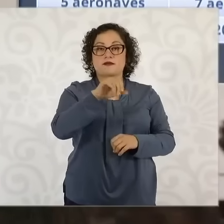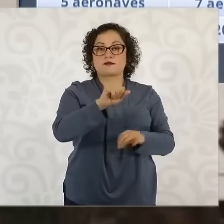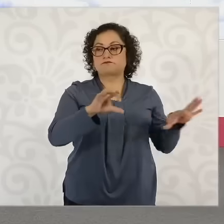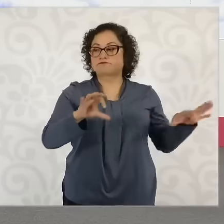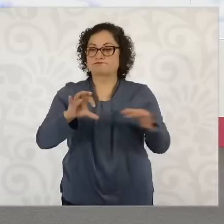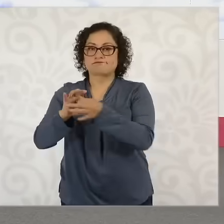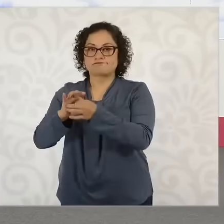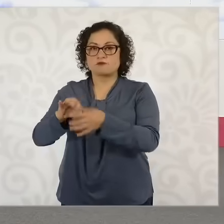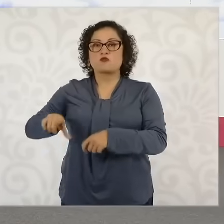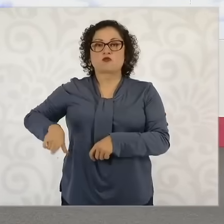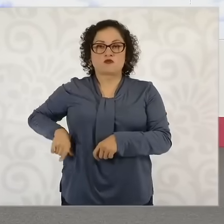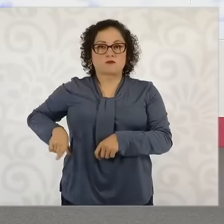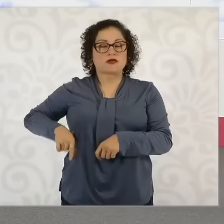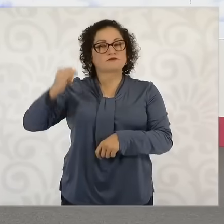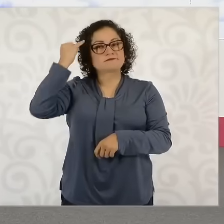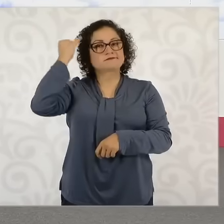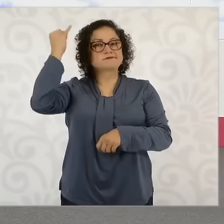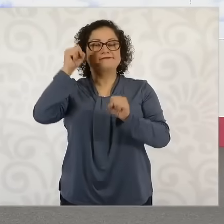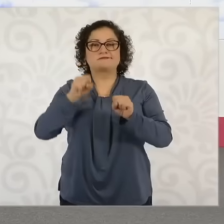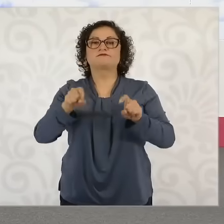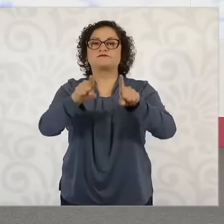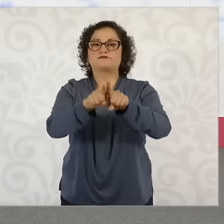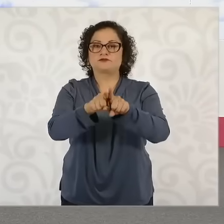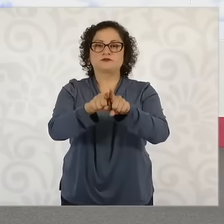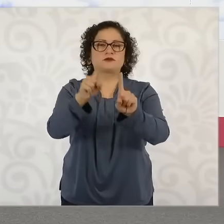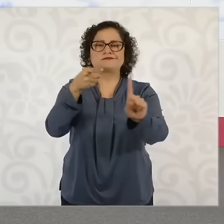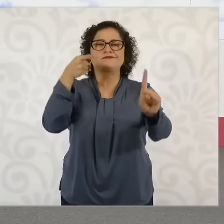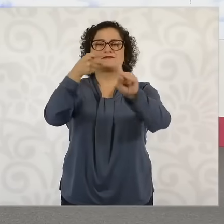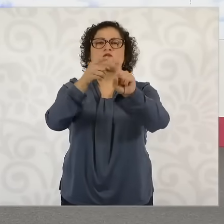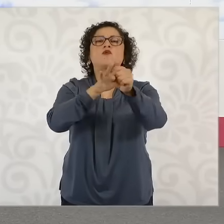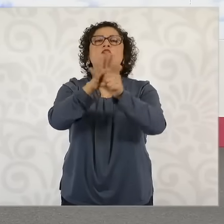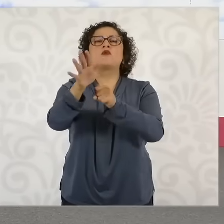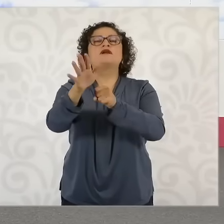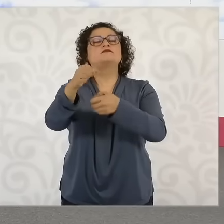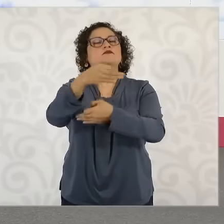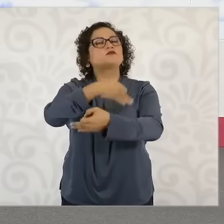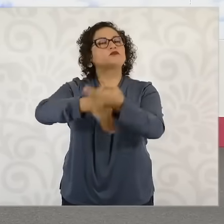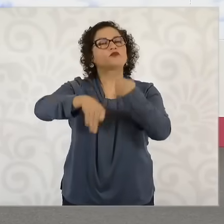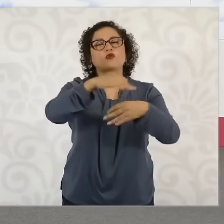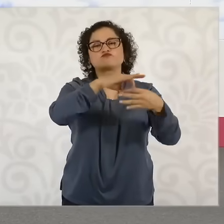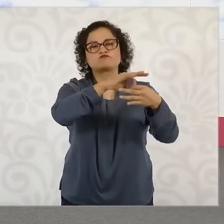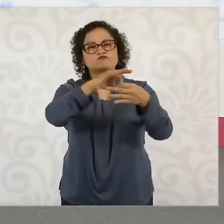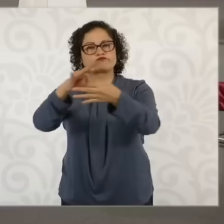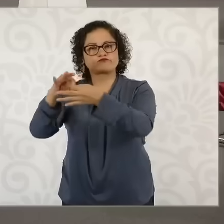para generar toda esa manera integral porque la aviación, la industria del transporte aéreo y a